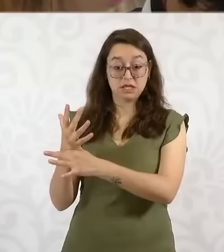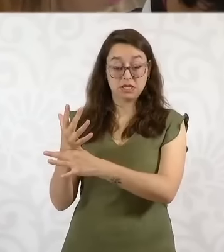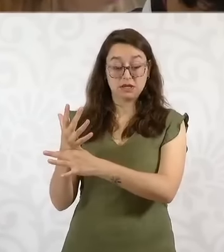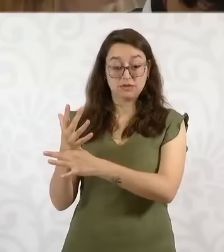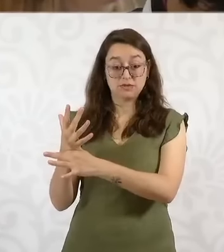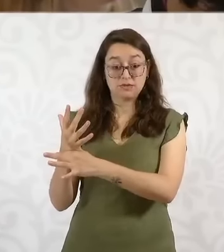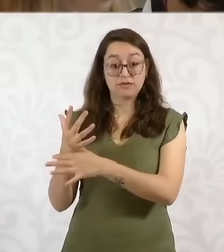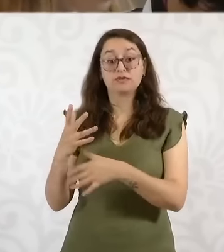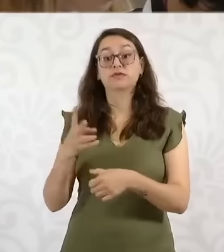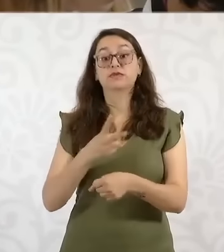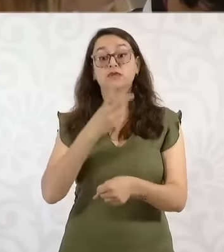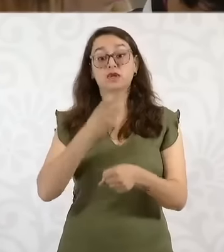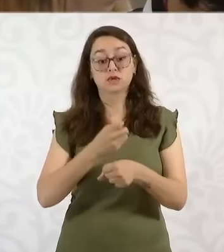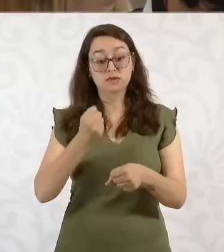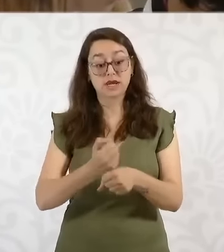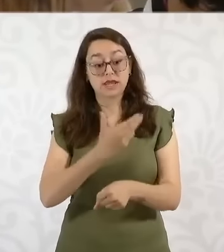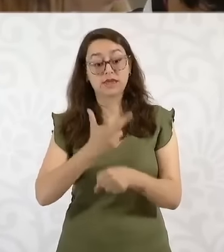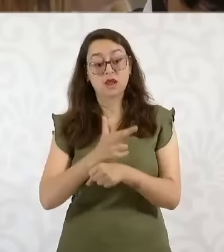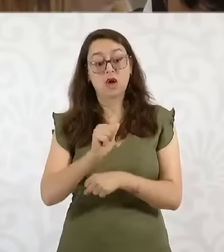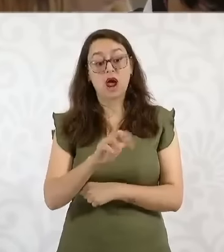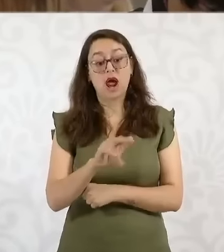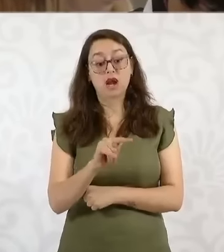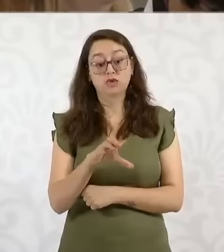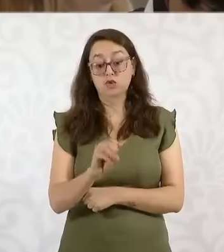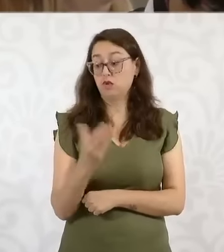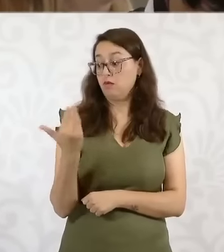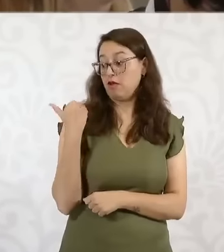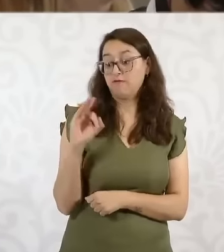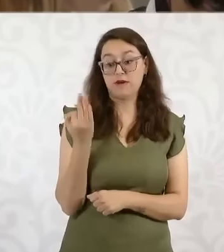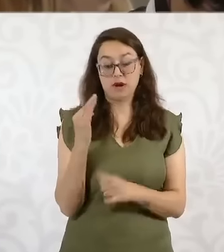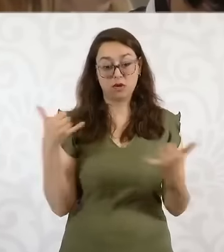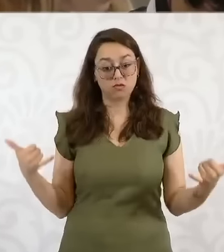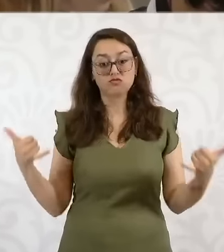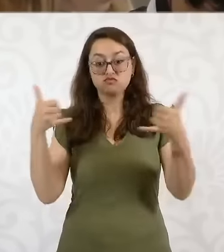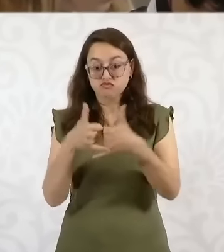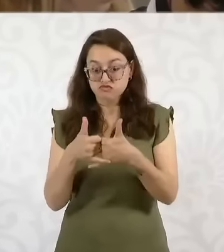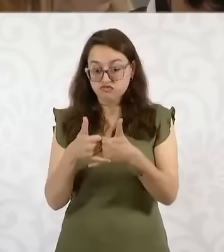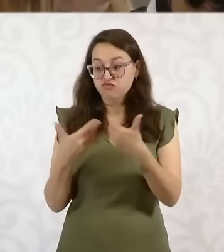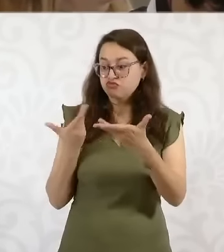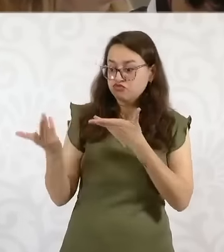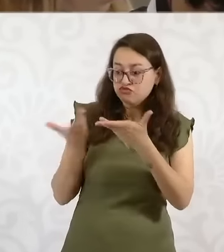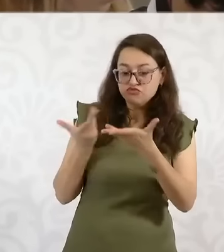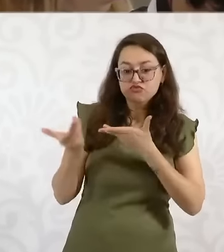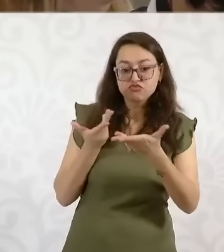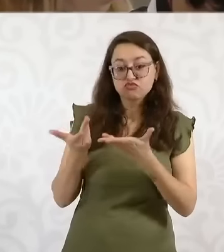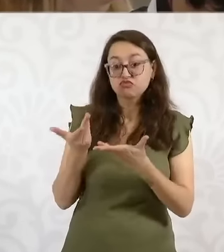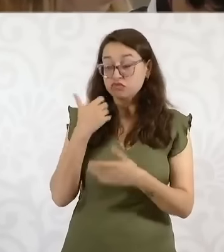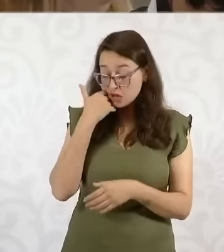el subsecretario Arturo Medina en febrero pasado para ver si había si ellos estaban